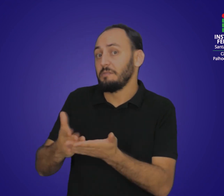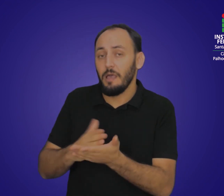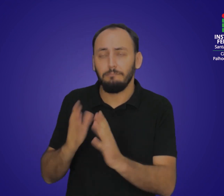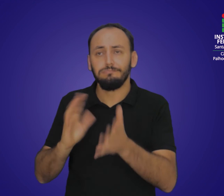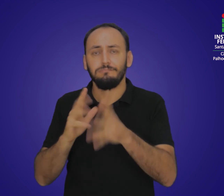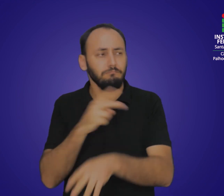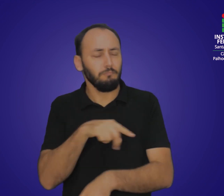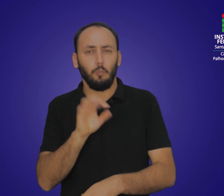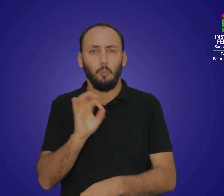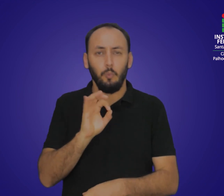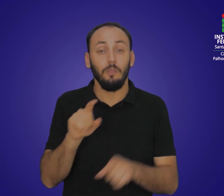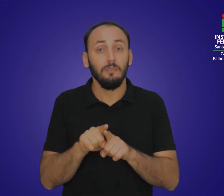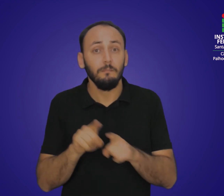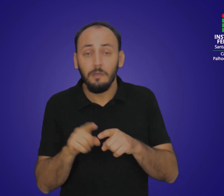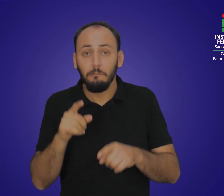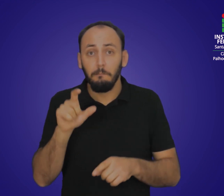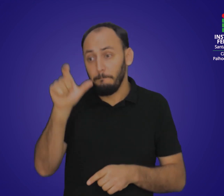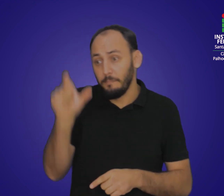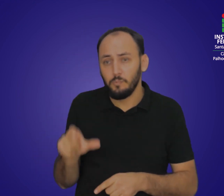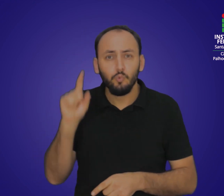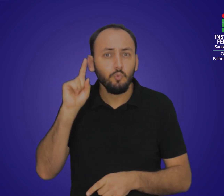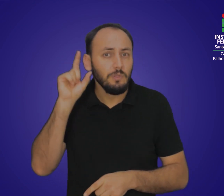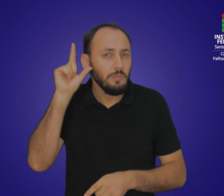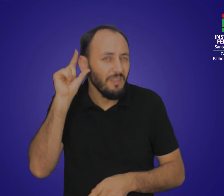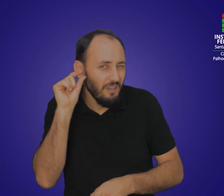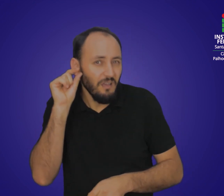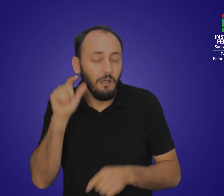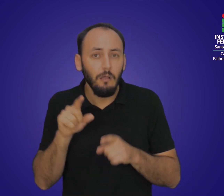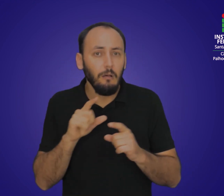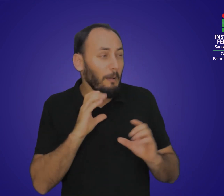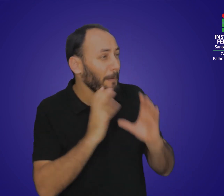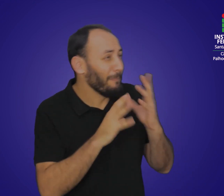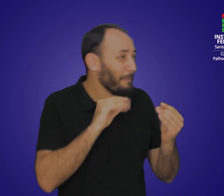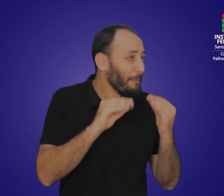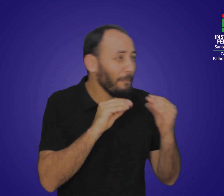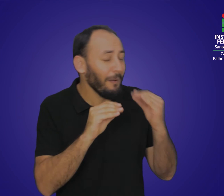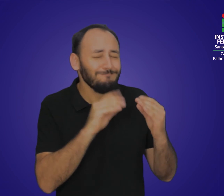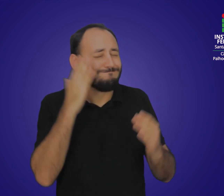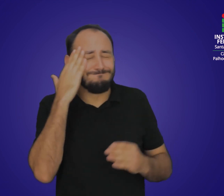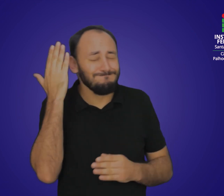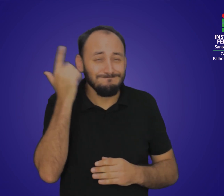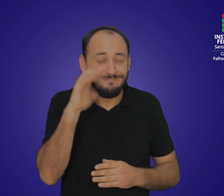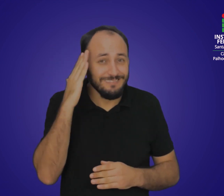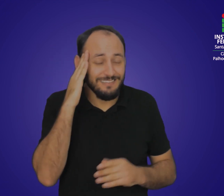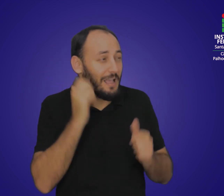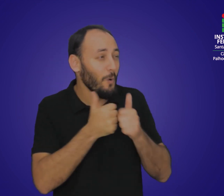Sem contar que em muitas situações que ocorrem na sala de aula, não são interpretadas e muitas conversas não são compreendidas.